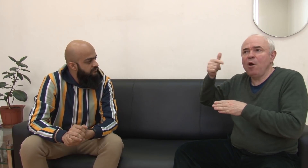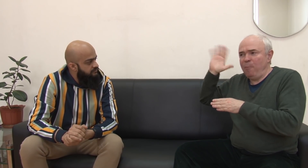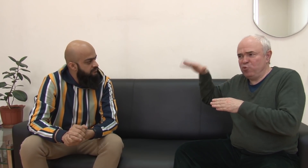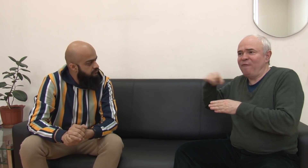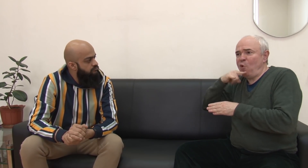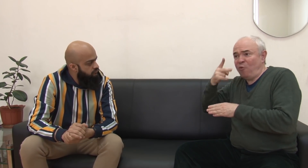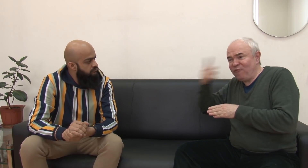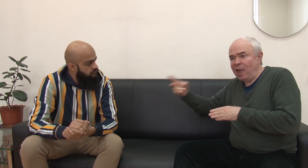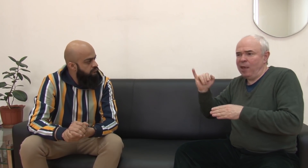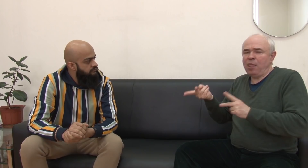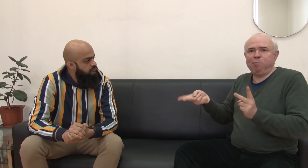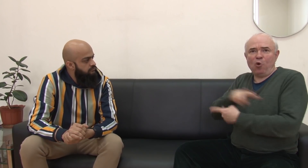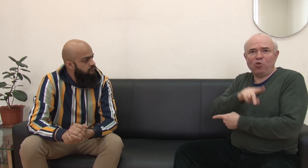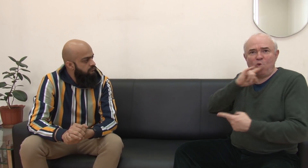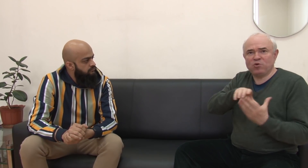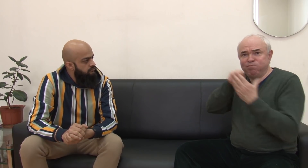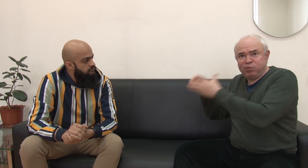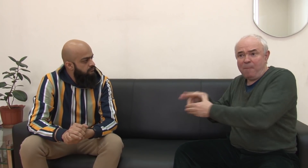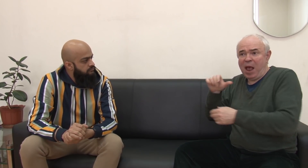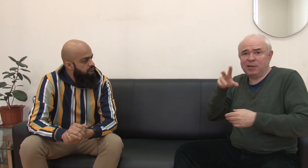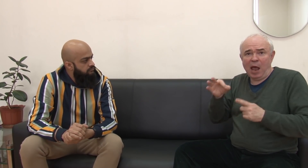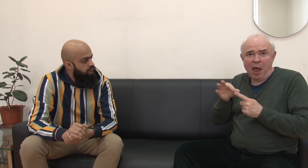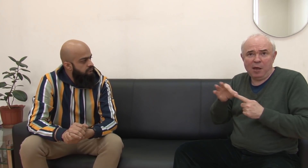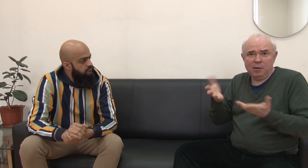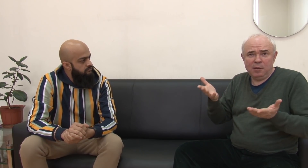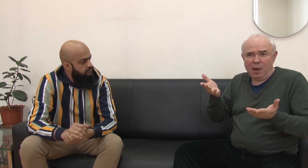Пусть их увидят в России. И наоборот – пусть талантливых россиян увидят в Пакистане.